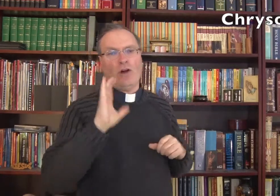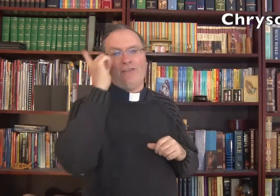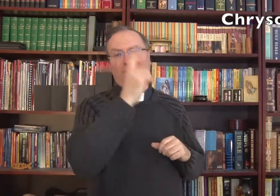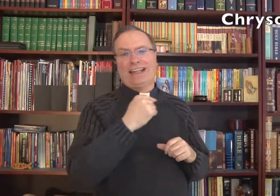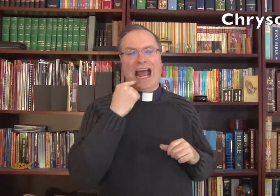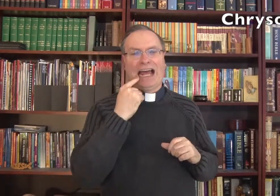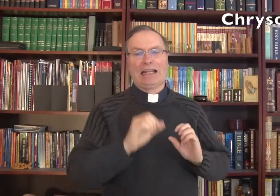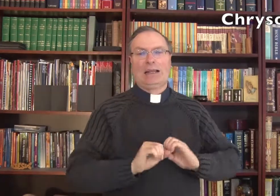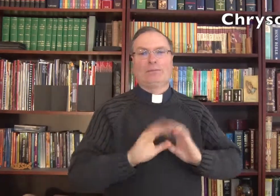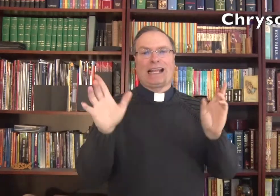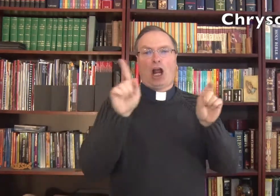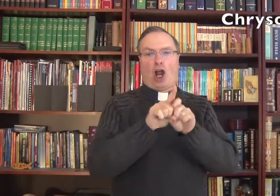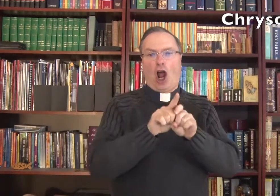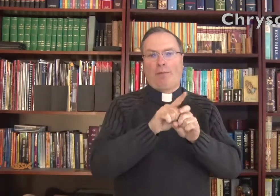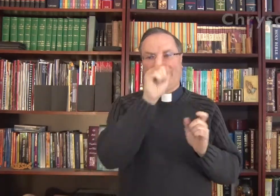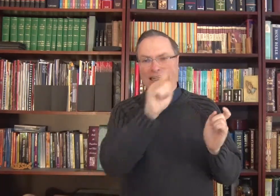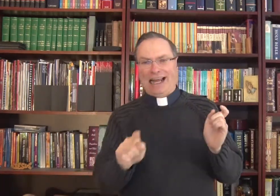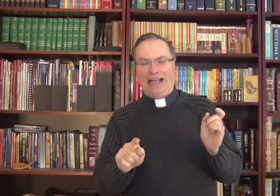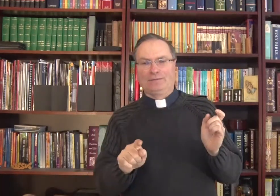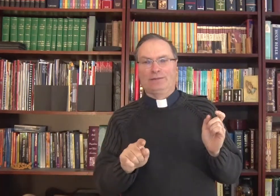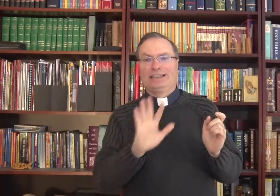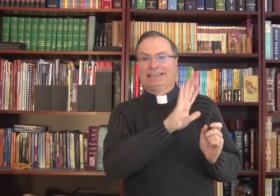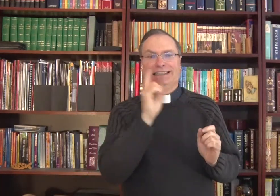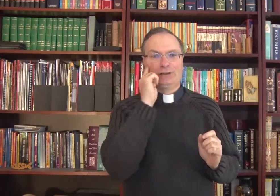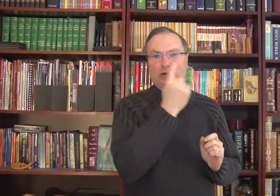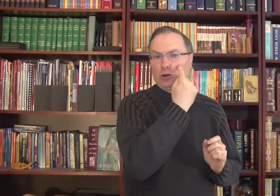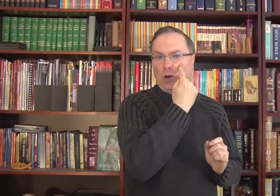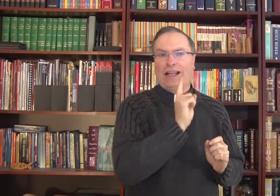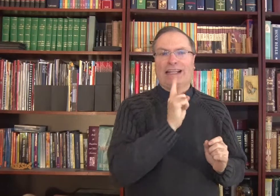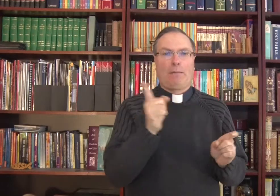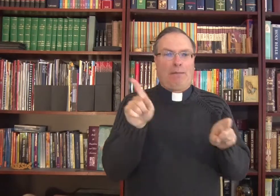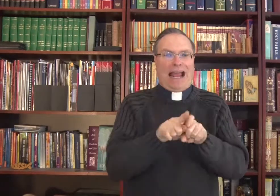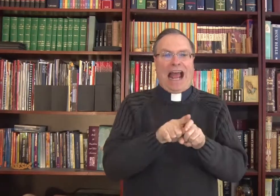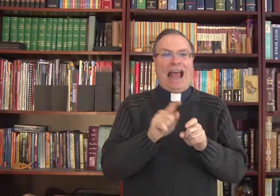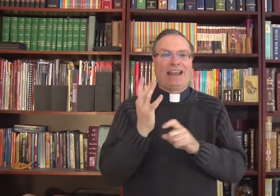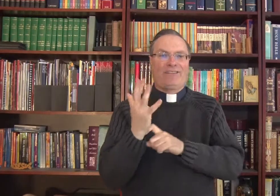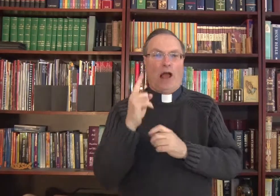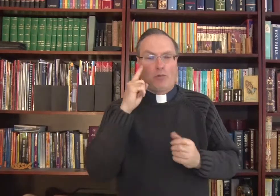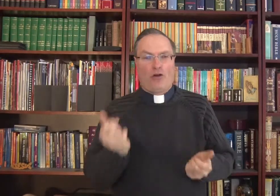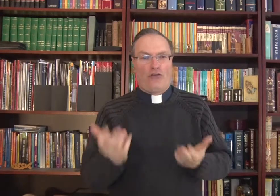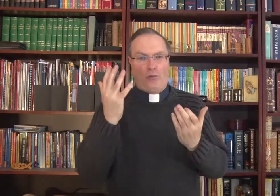son visage brillait comme l'éclair, ses yeux étaient pareils à des flammes de feu,